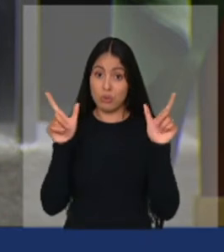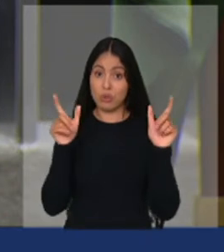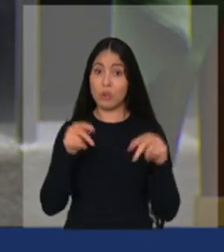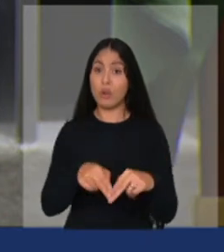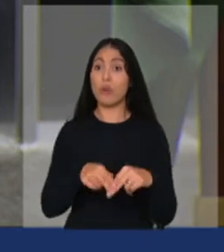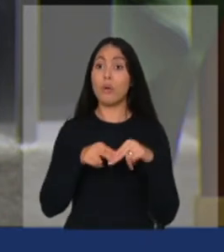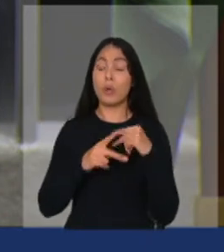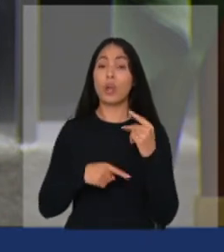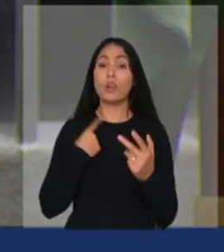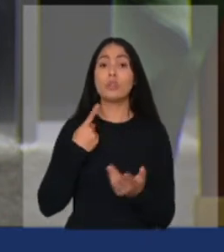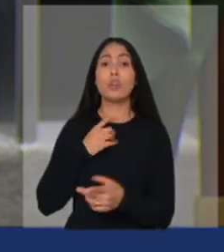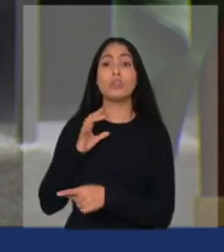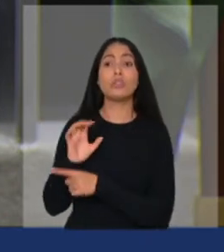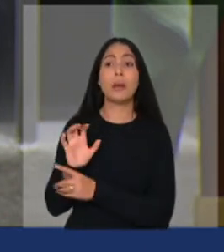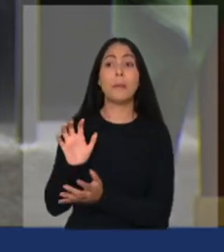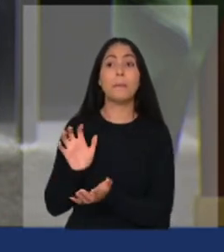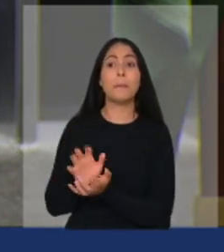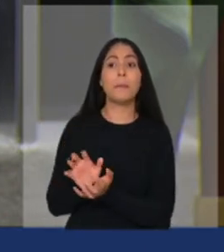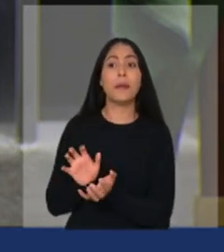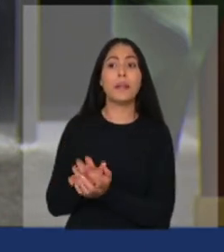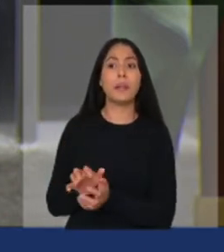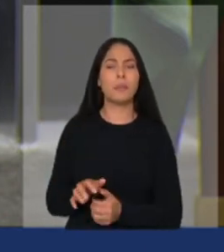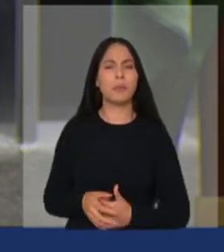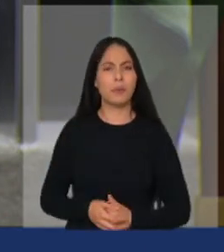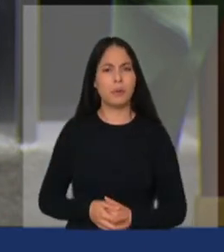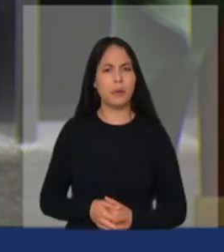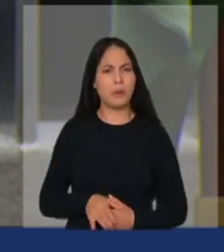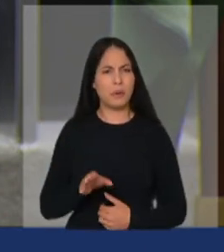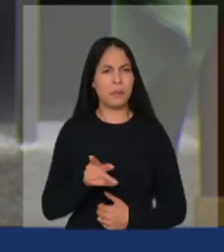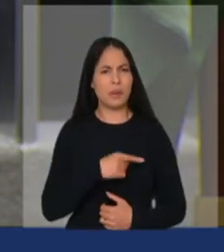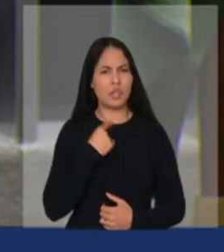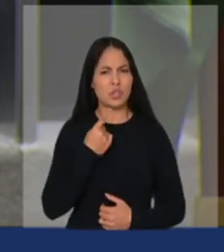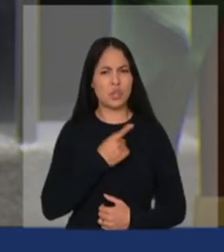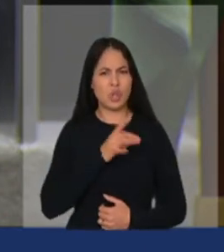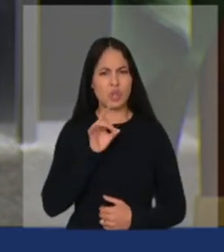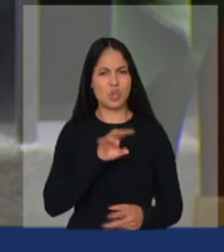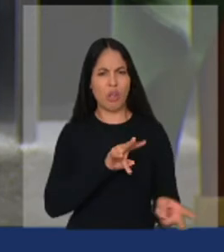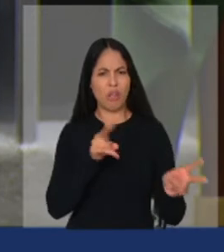PARA ESTAR EM GUERRA, SE PRIORIZAR, E A JUSTIFICATIVA É QUE NÃO TEM DEMANDA PARA ISSO. REALMENTE, SE CONTINUAR